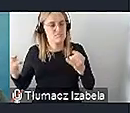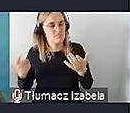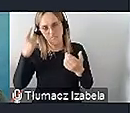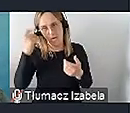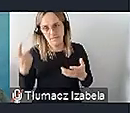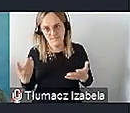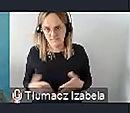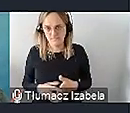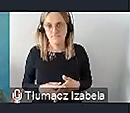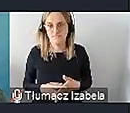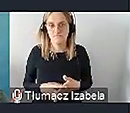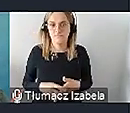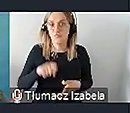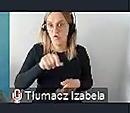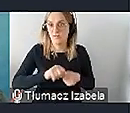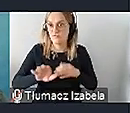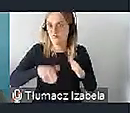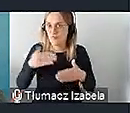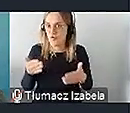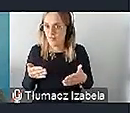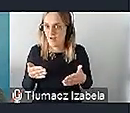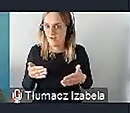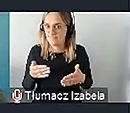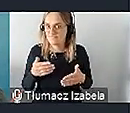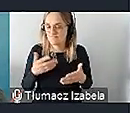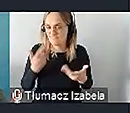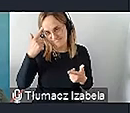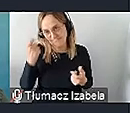Więc to taka stronka, gdzie można znaleźć inspirację